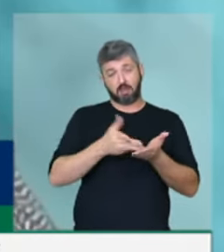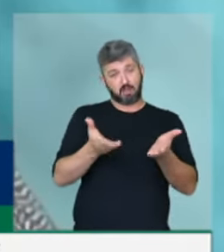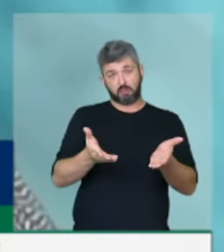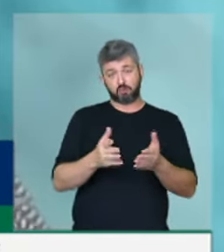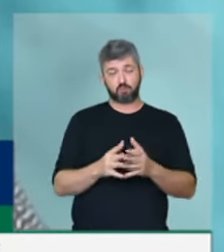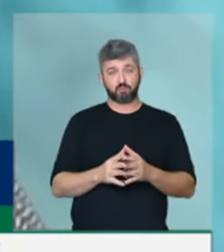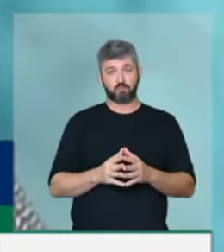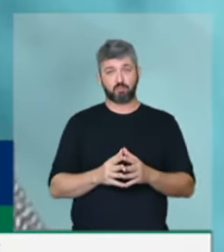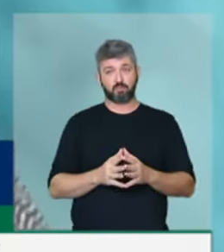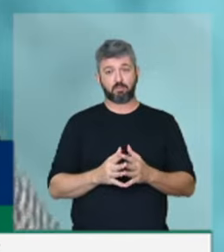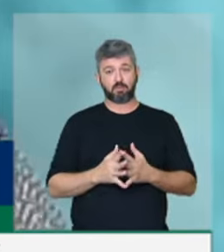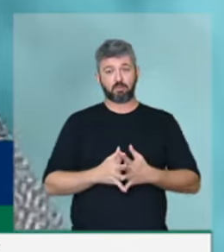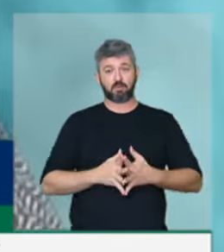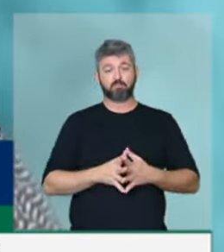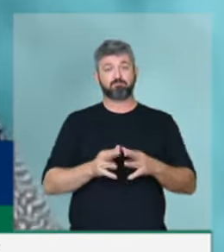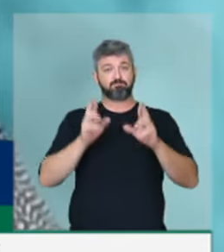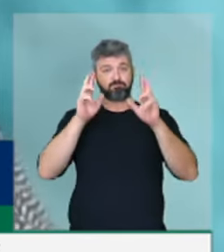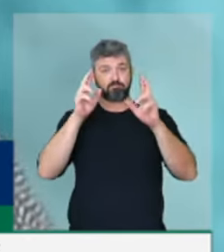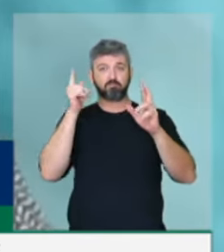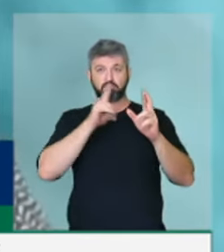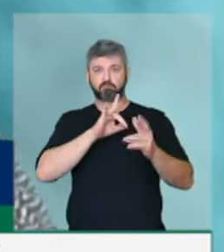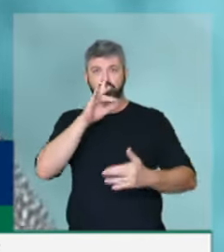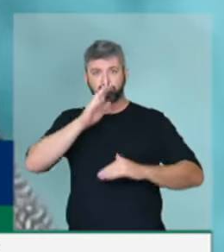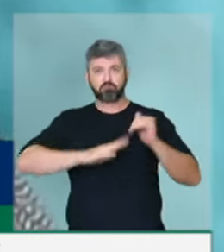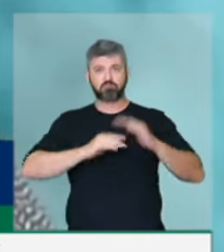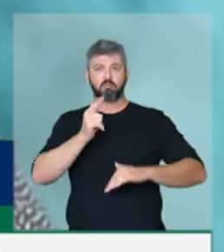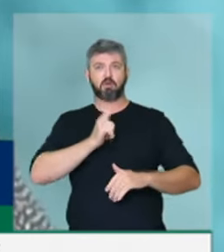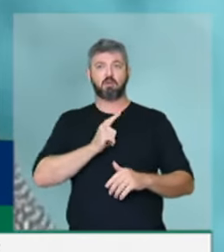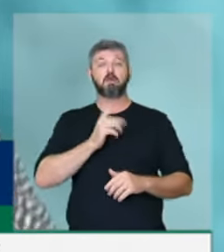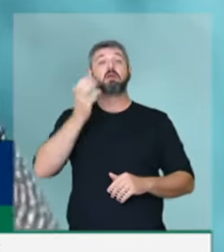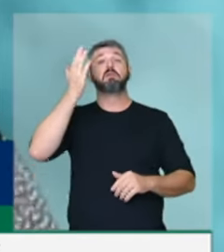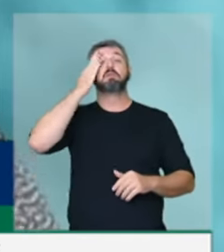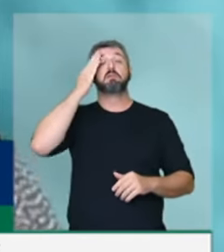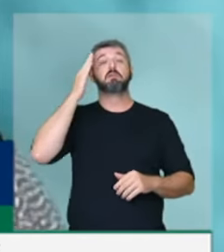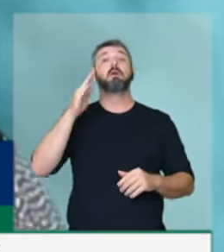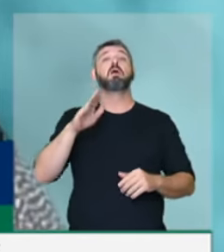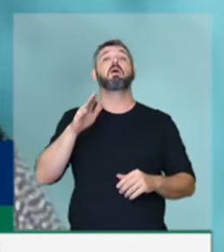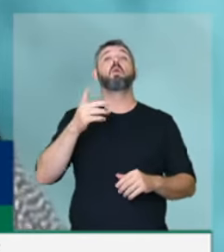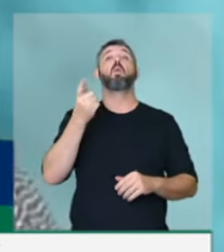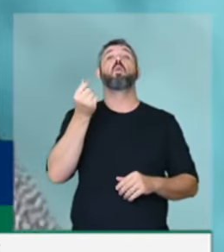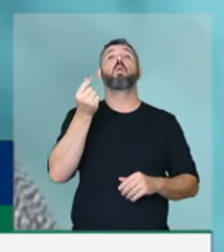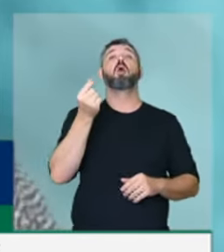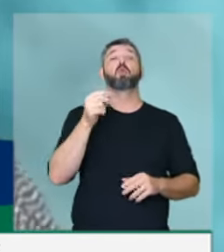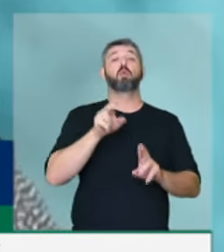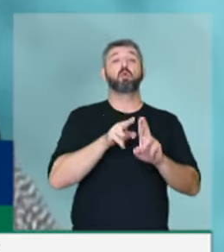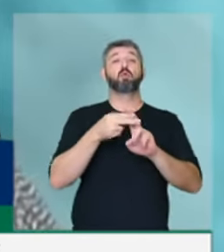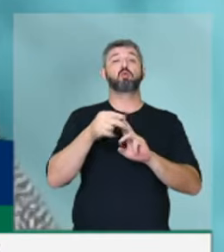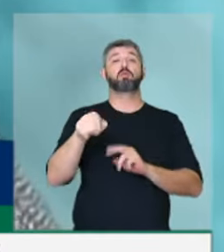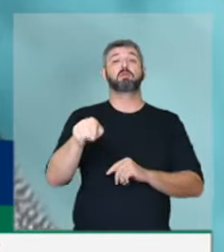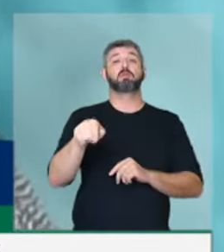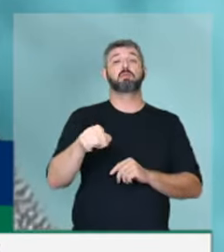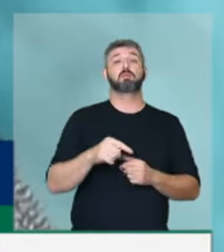PRESIDENTE. ESPERAMOS QUE TENHA FEFD, QUEREMOS SABER TAMBÉM QUANTO VAI CUSTAR PARA O SUS, ESSES LEITOS DOS HOSPITAIS PRIVADOS, PRECISAMOS